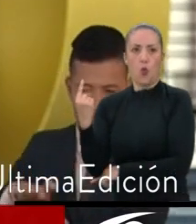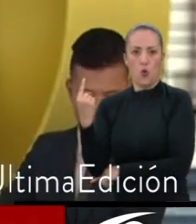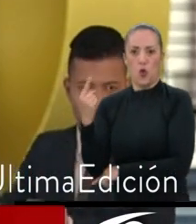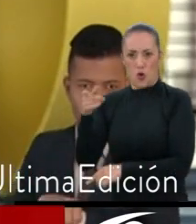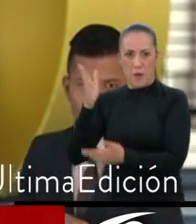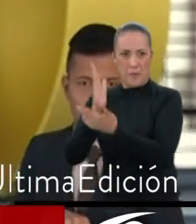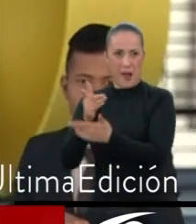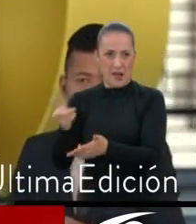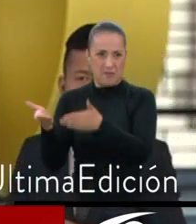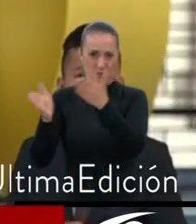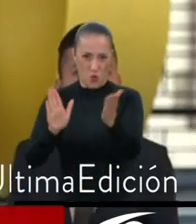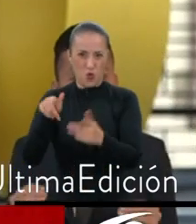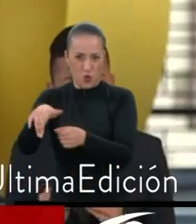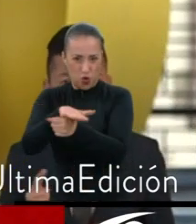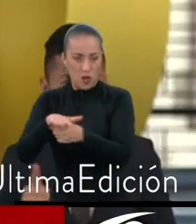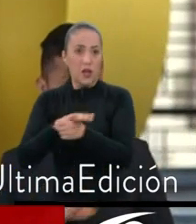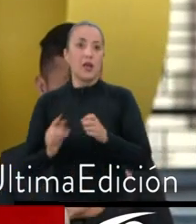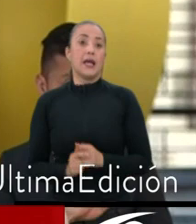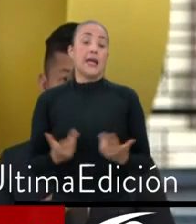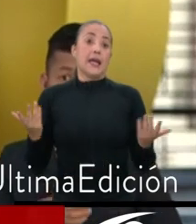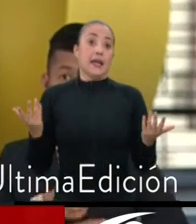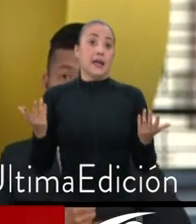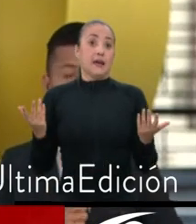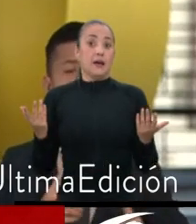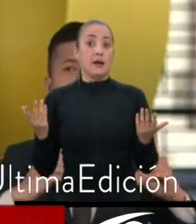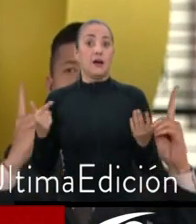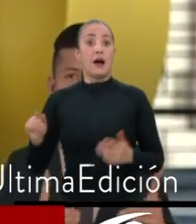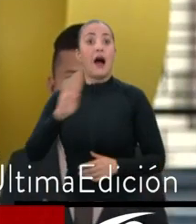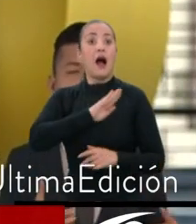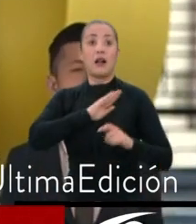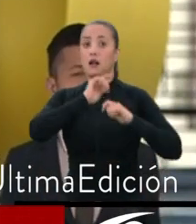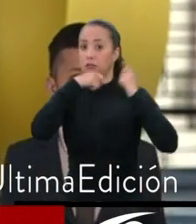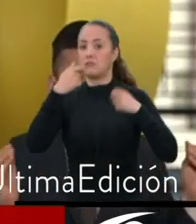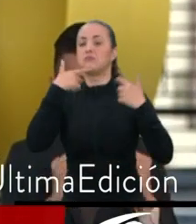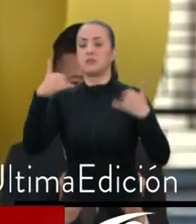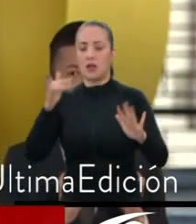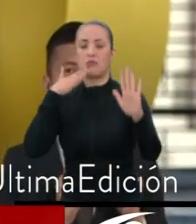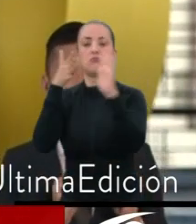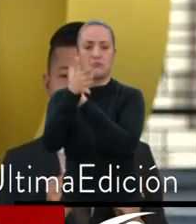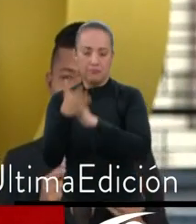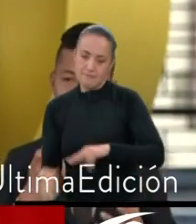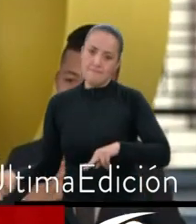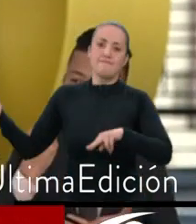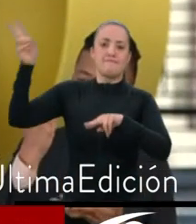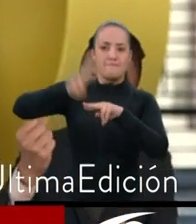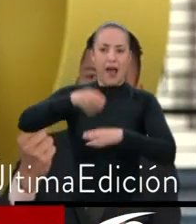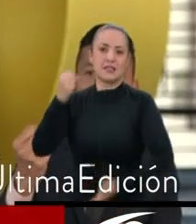recompensa por los otros integrantes de la banda criminal.